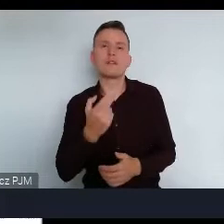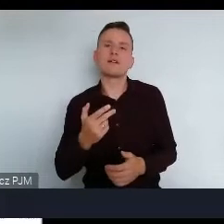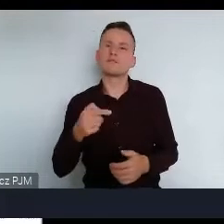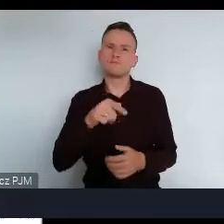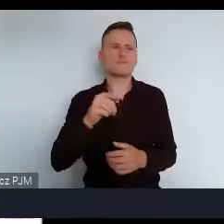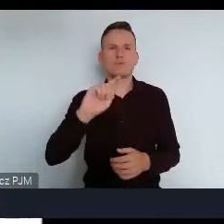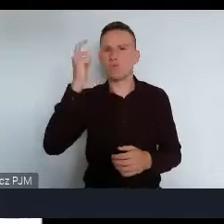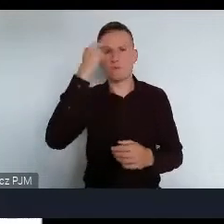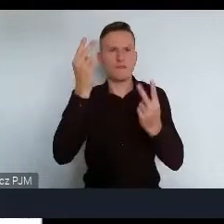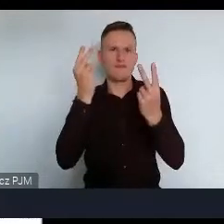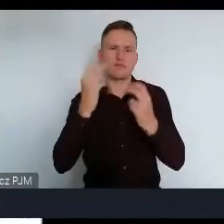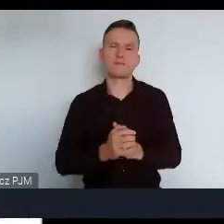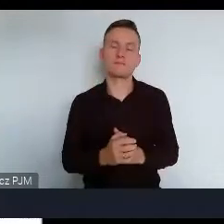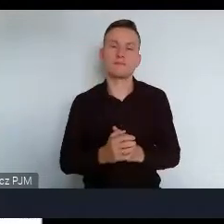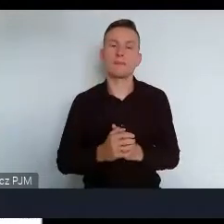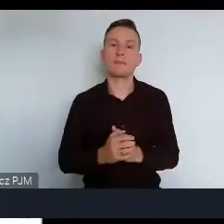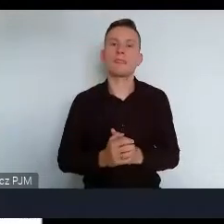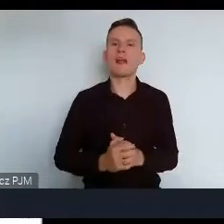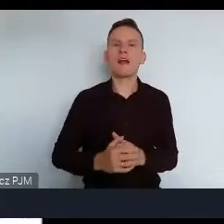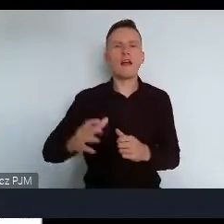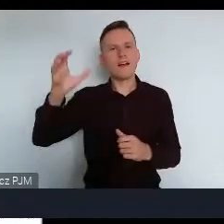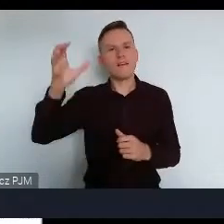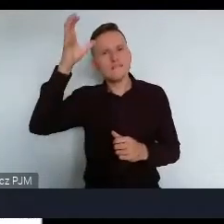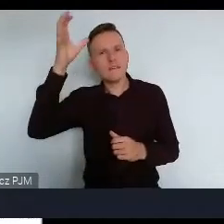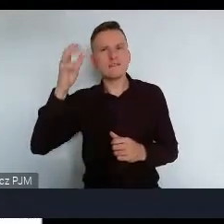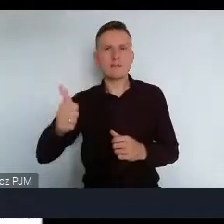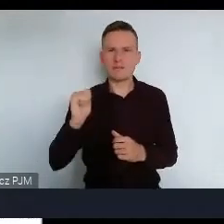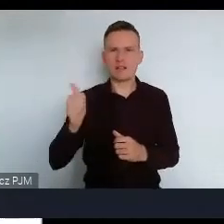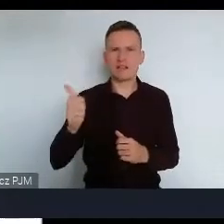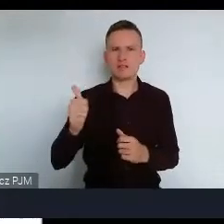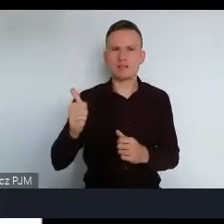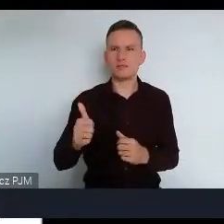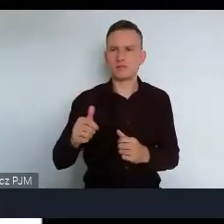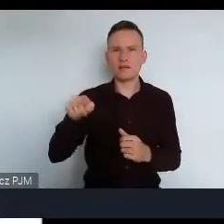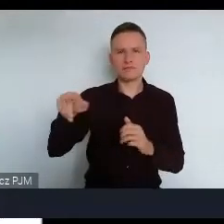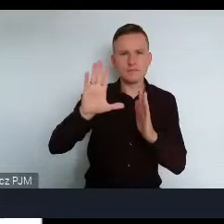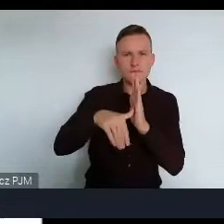Jeśli chodzi o wiedzę specjalistyczną na poziomie miejskim w ramach procesu angażowania interesariuszy,